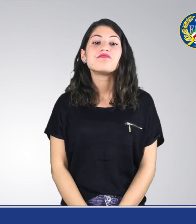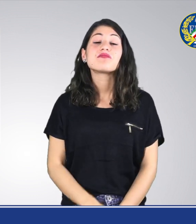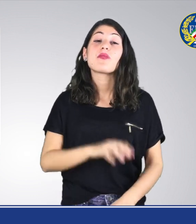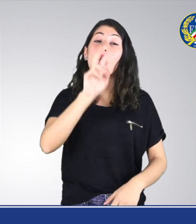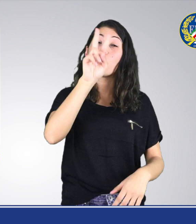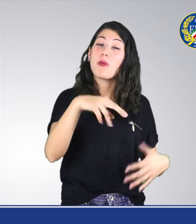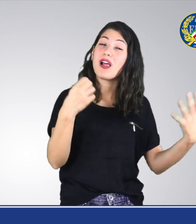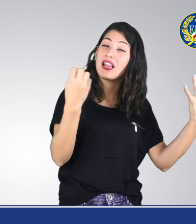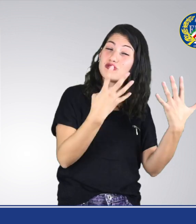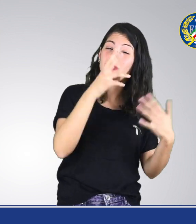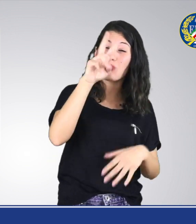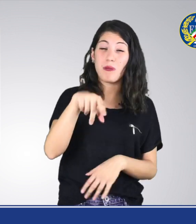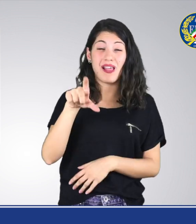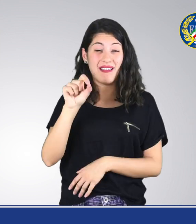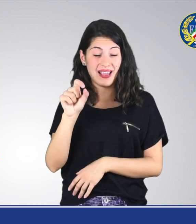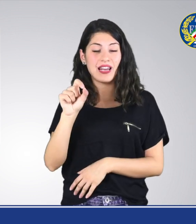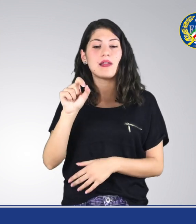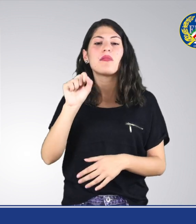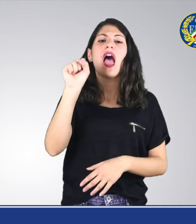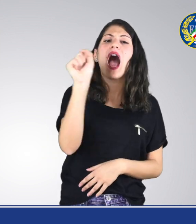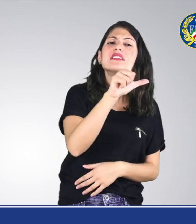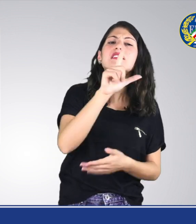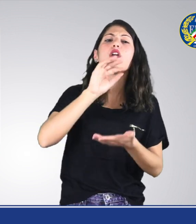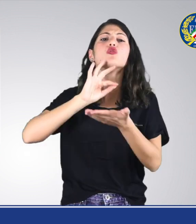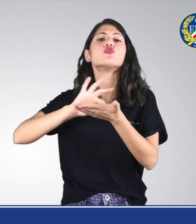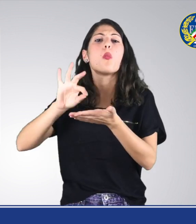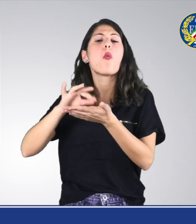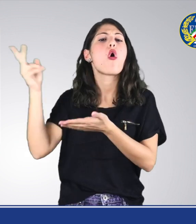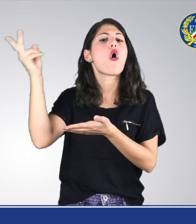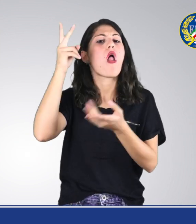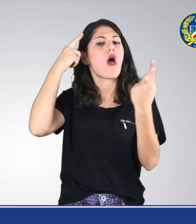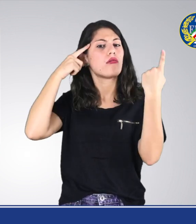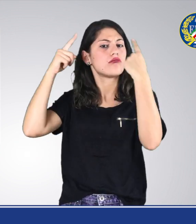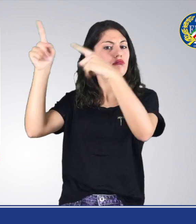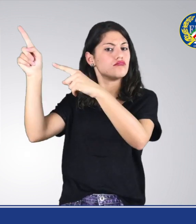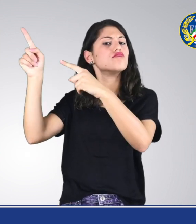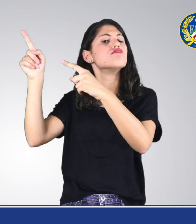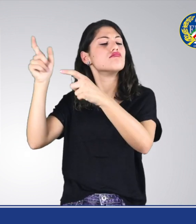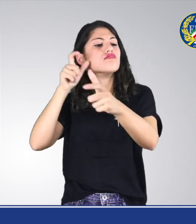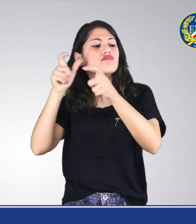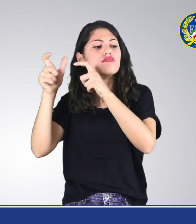Dall'anno 2019-20 le scuole dialogheranno direttamente con le ASL per verificare